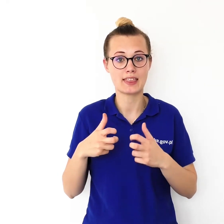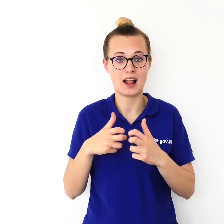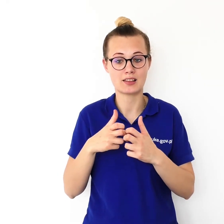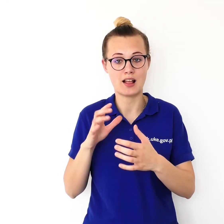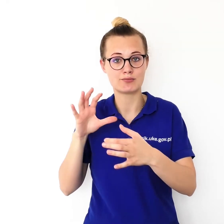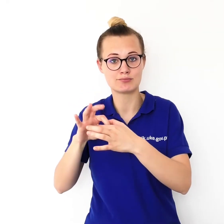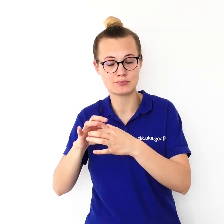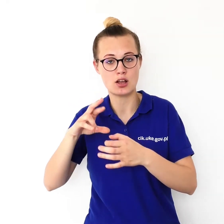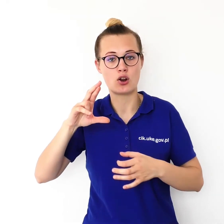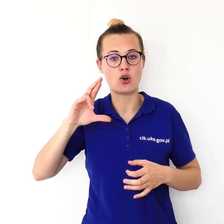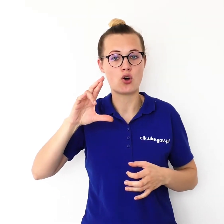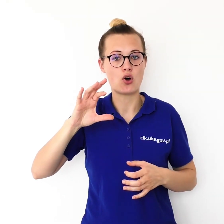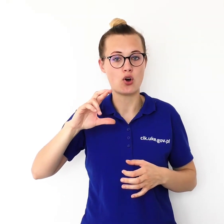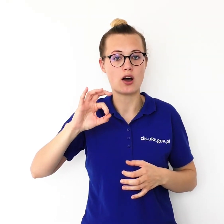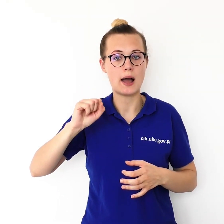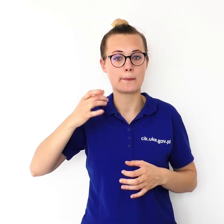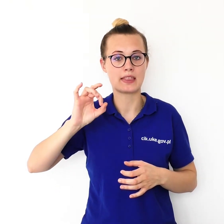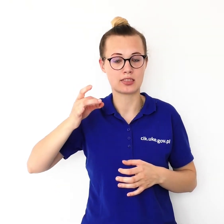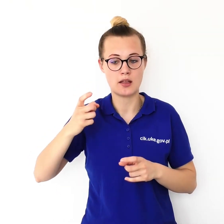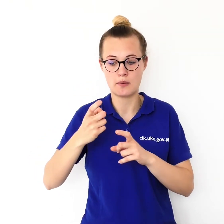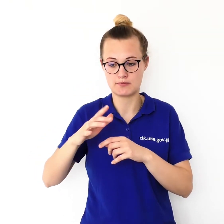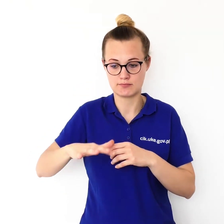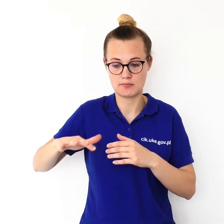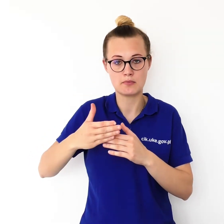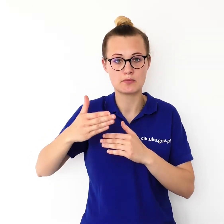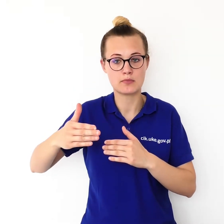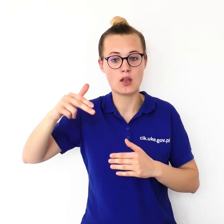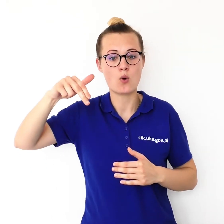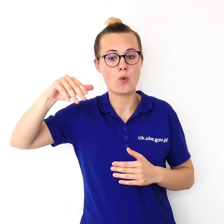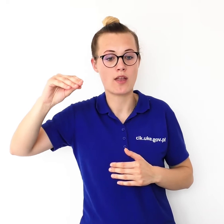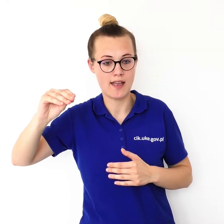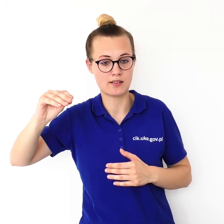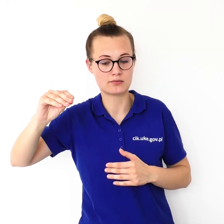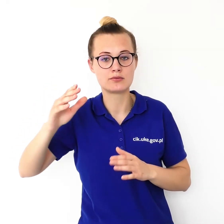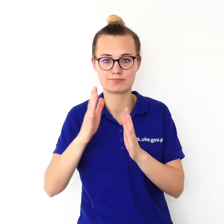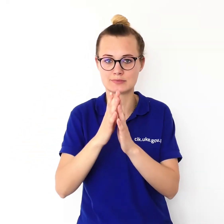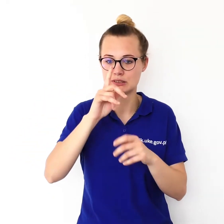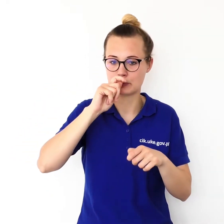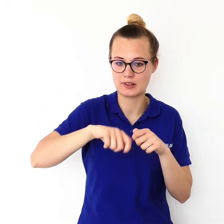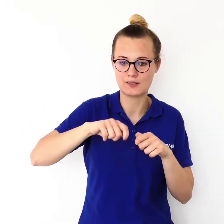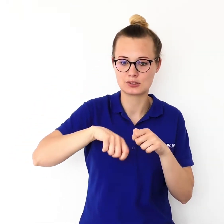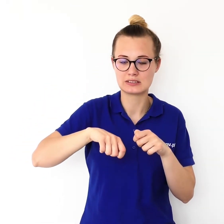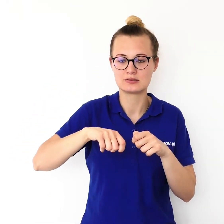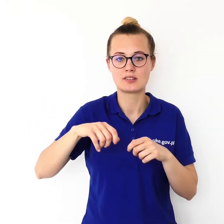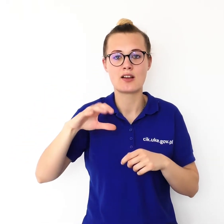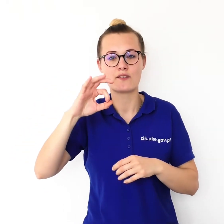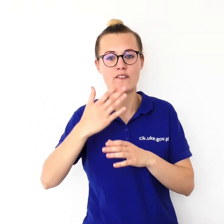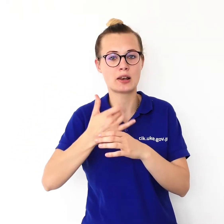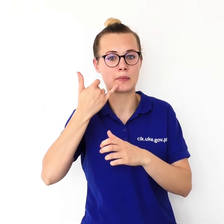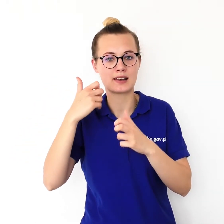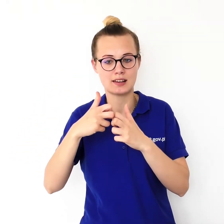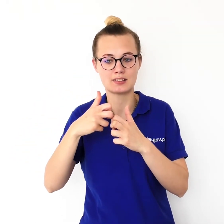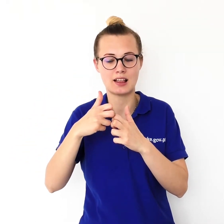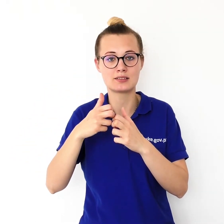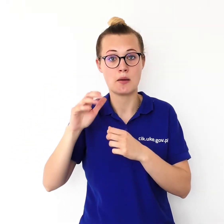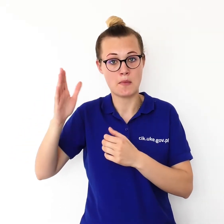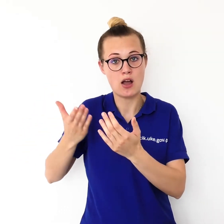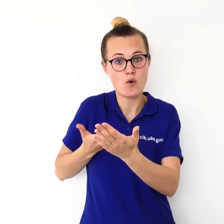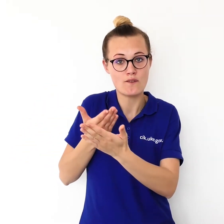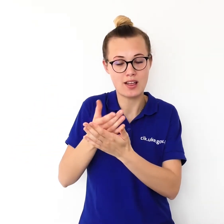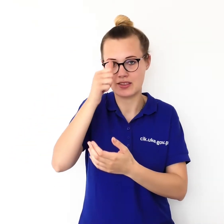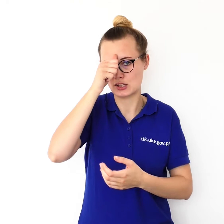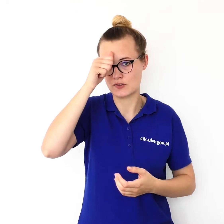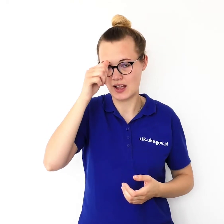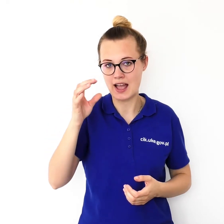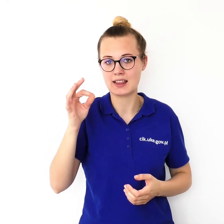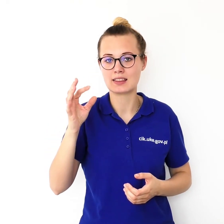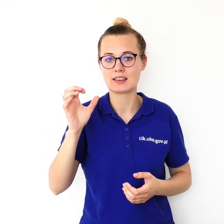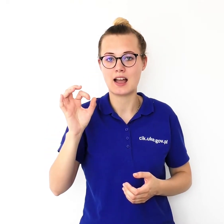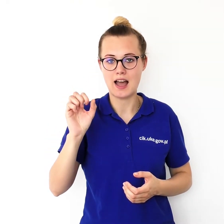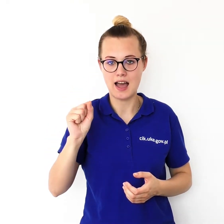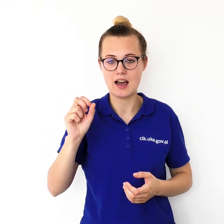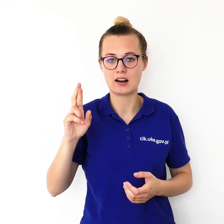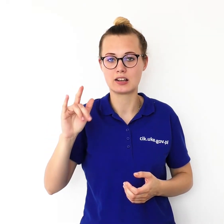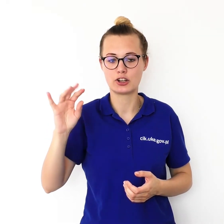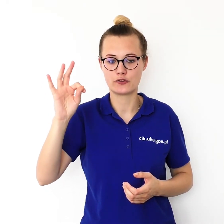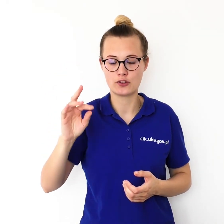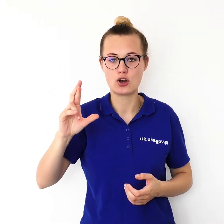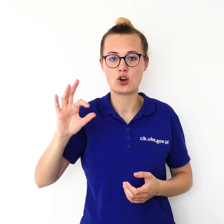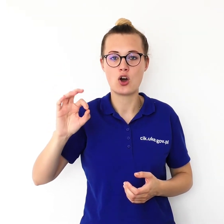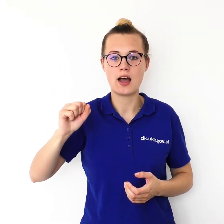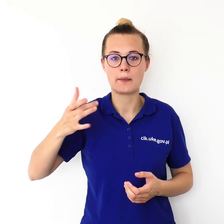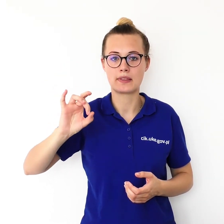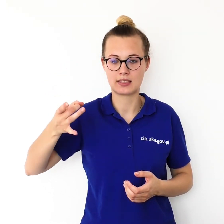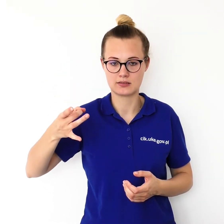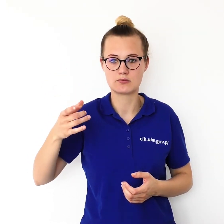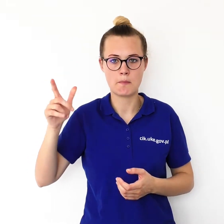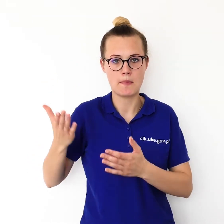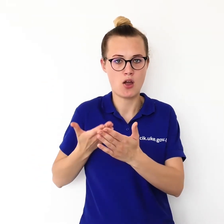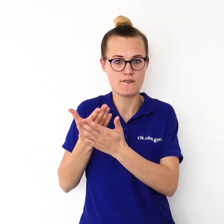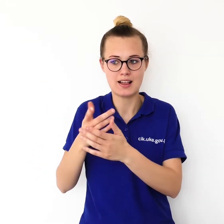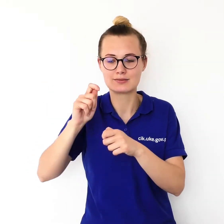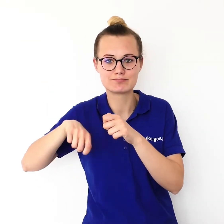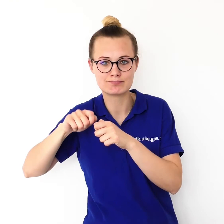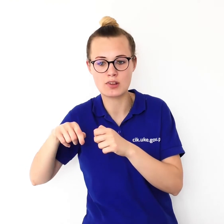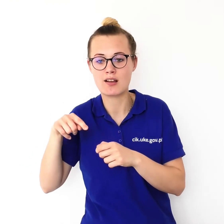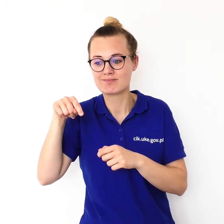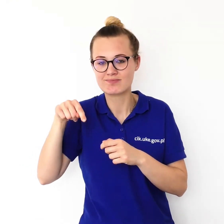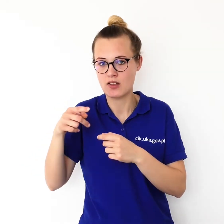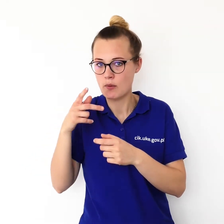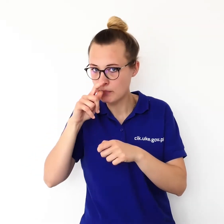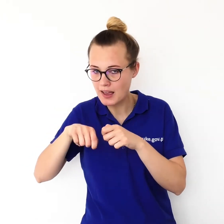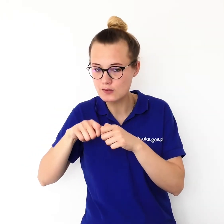Dostęp do internetu w roamingu poza UE. Sprawdź u swojego operatora dostępne oferty taryf roamingowych.